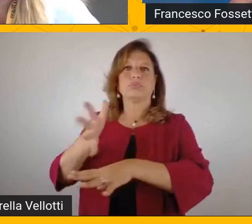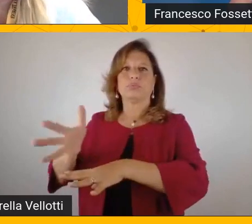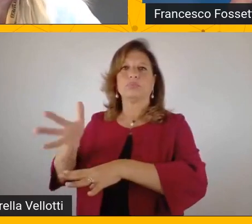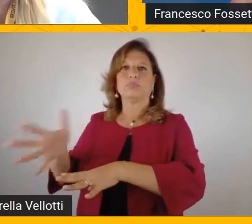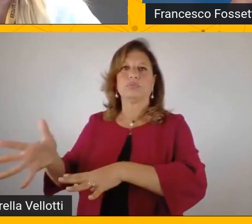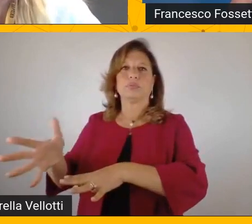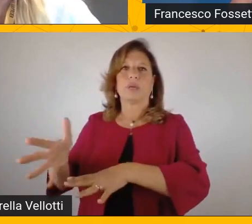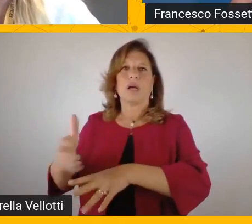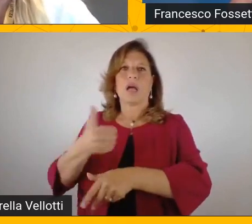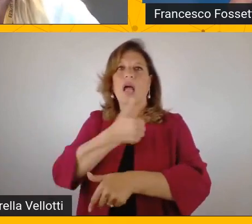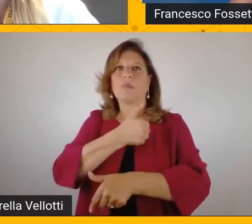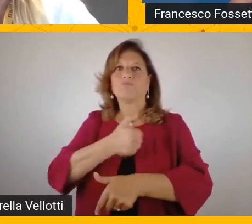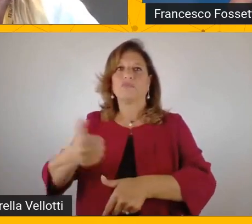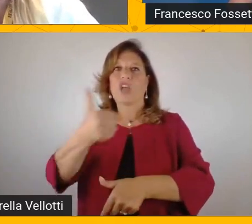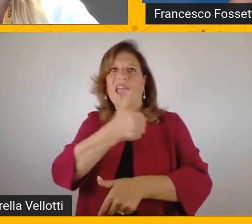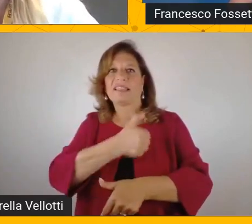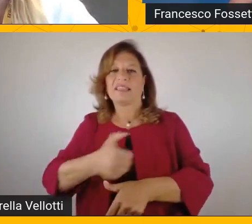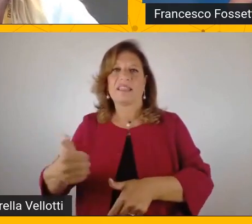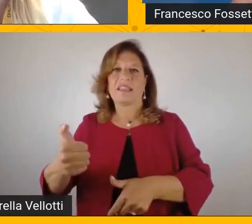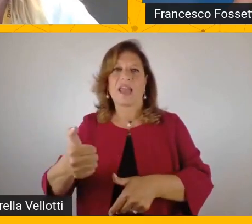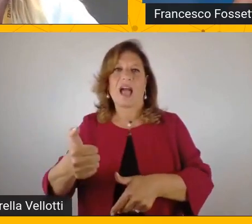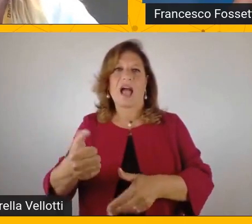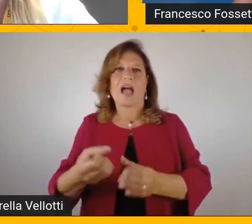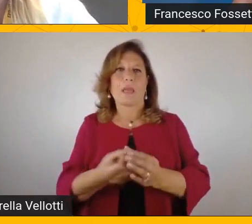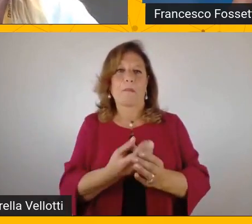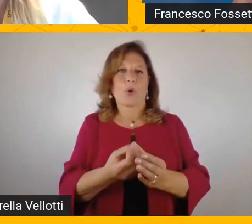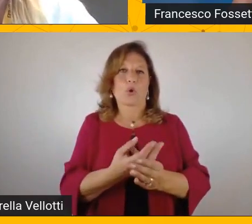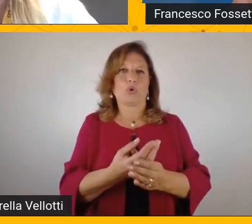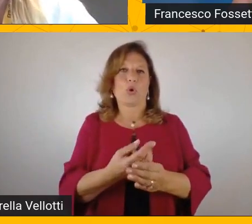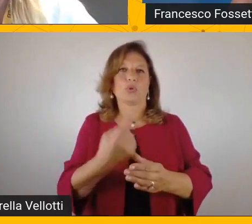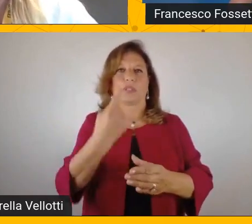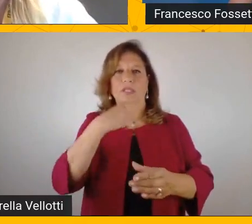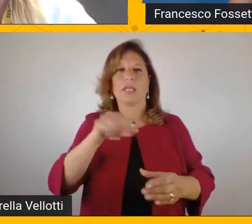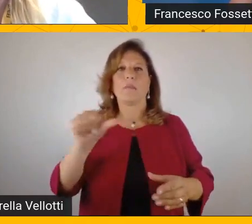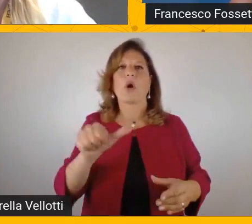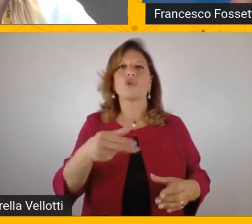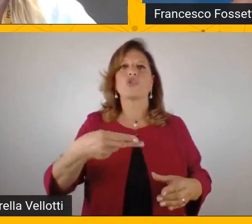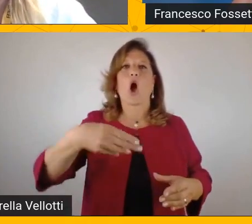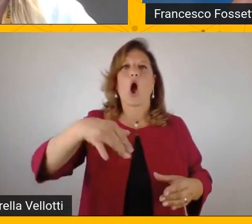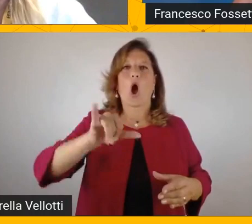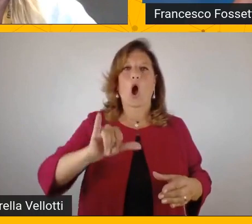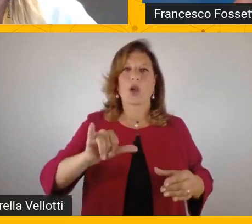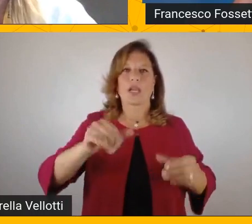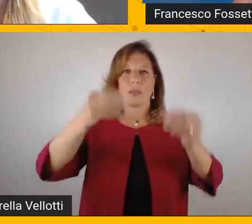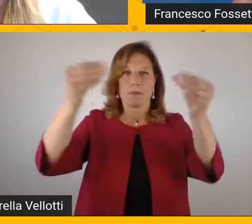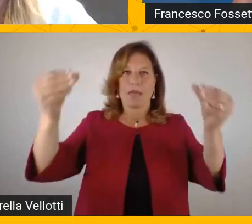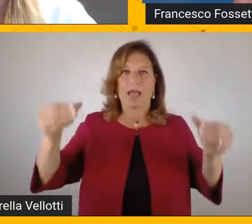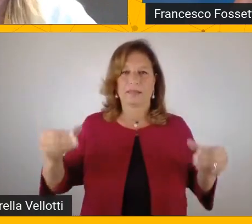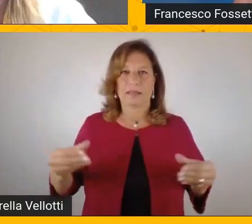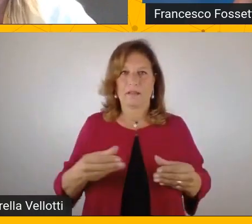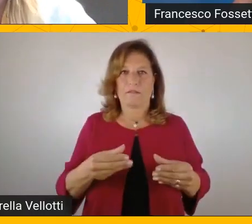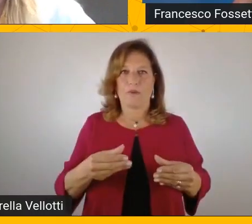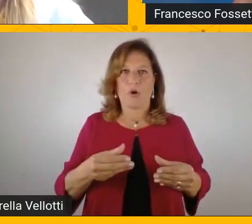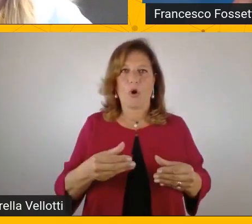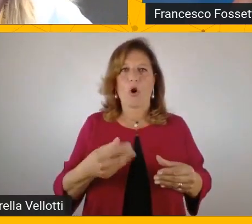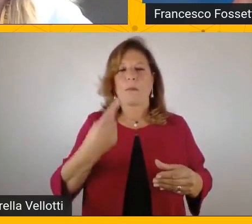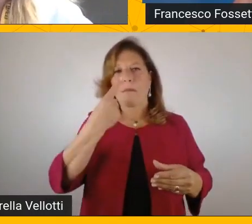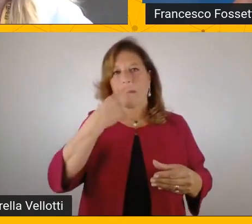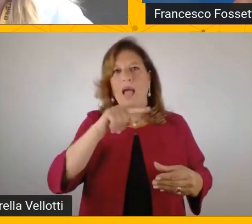accesso a diverse centinaia di prodotti eh su piattaforma SoNI